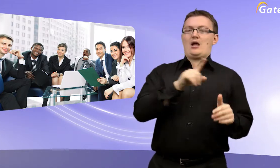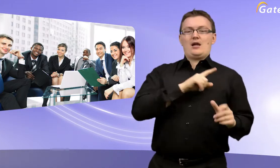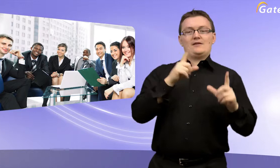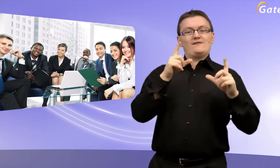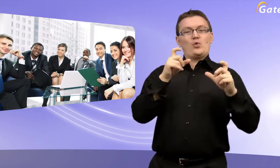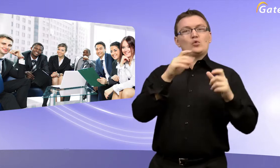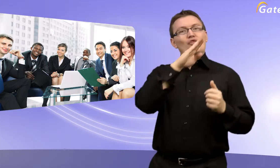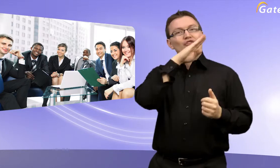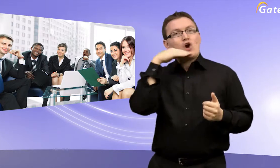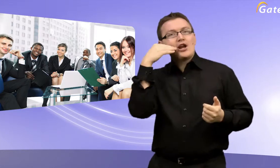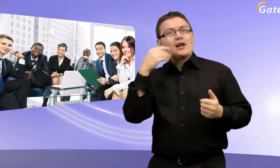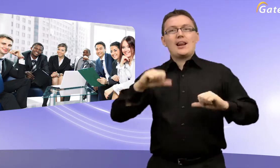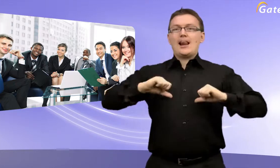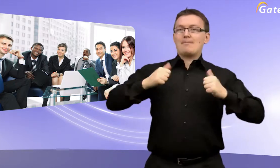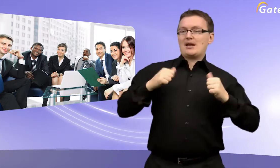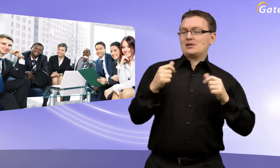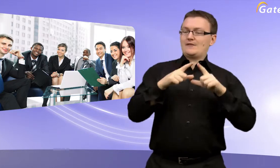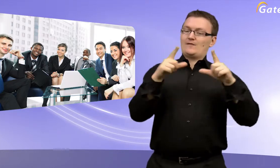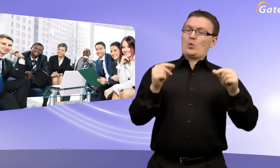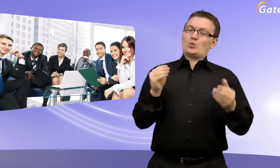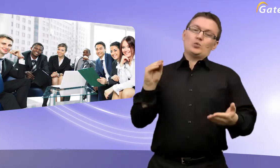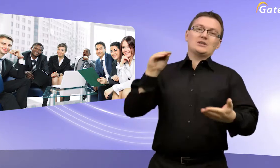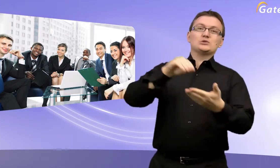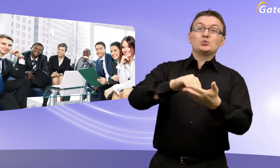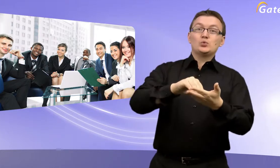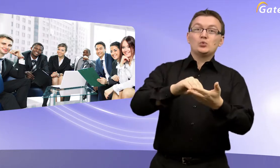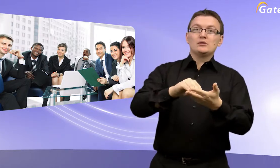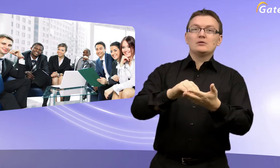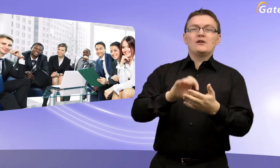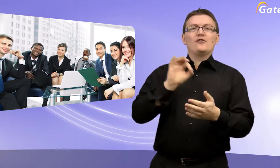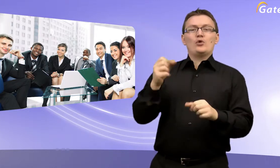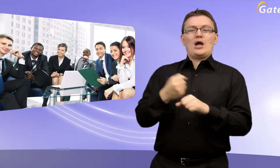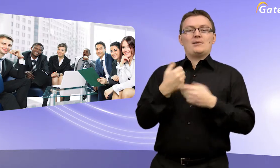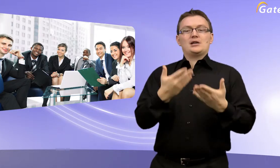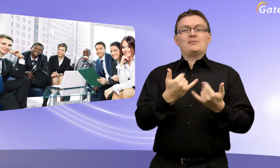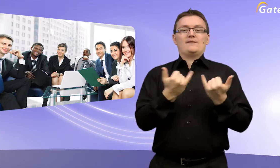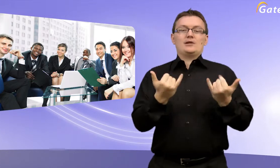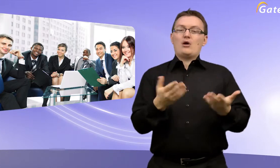durch ein freundliches und lebendiges Foto für den Arbeitgeber ansprechend